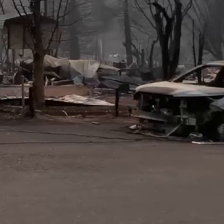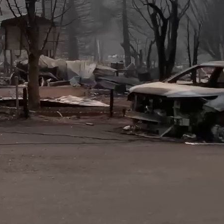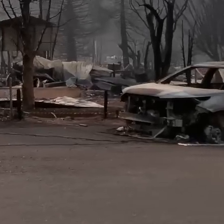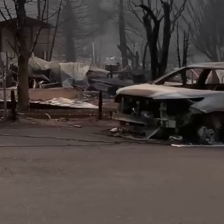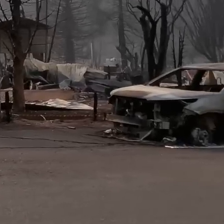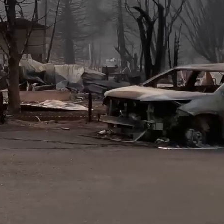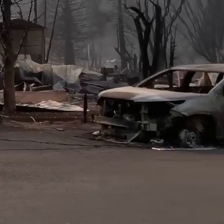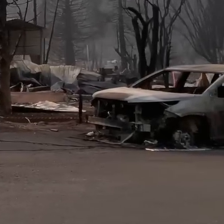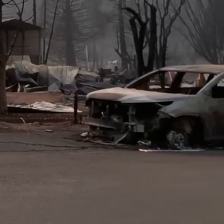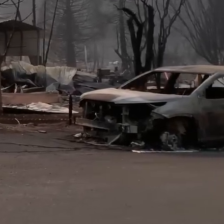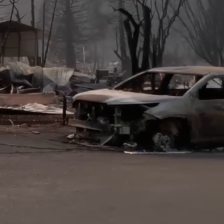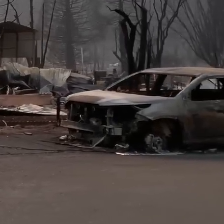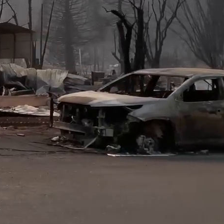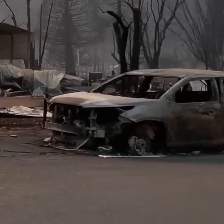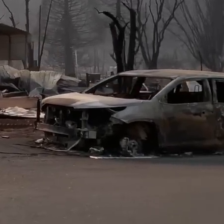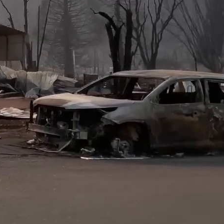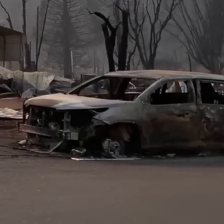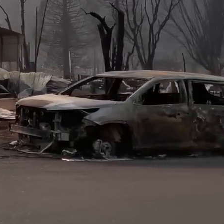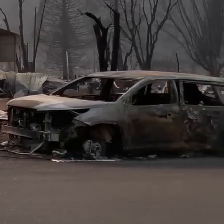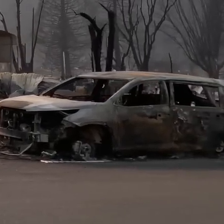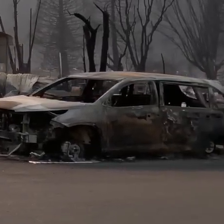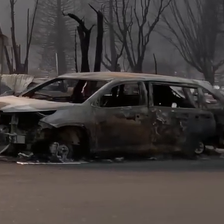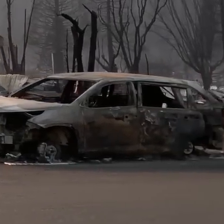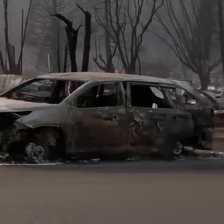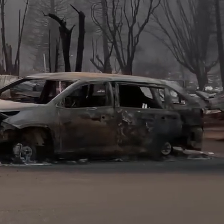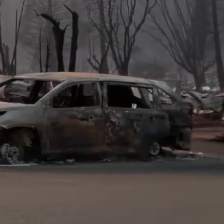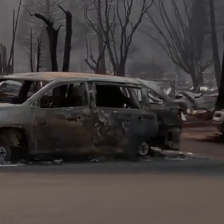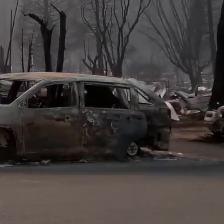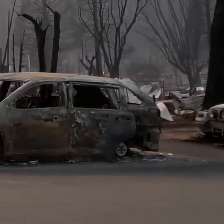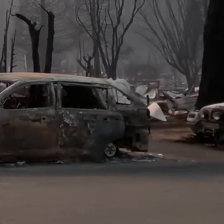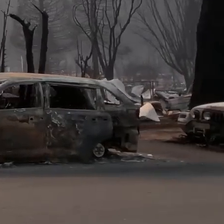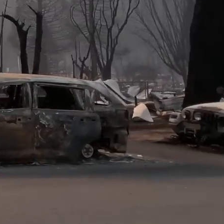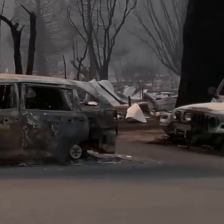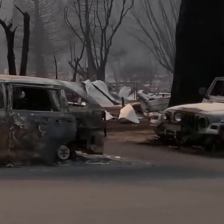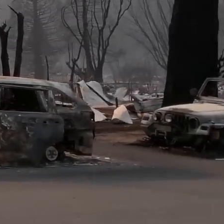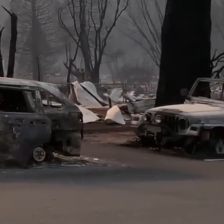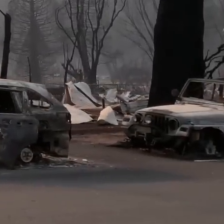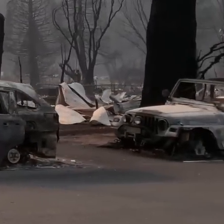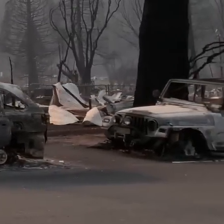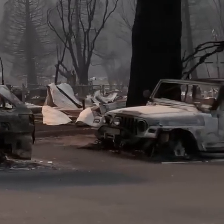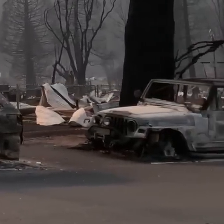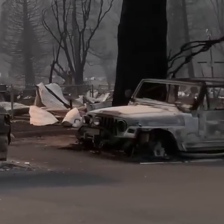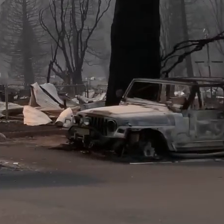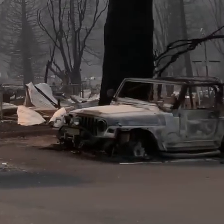siniestros que han dejado un rastro de destrucción han generado la necesidad de fortalecer las